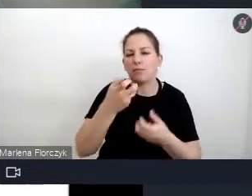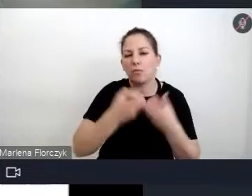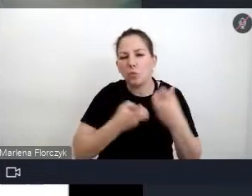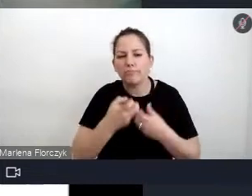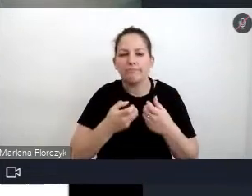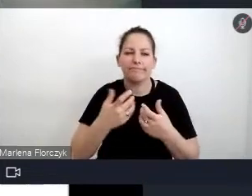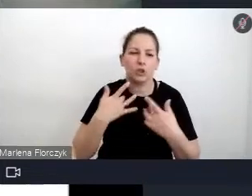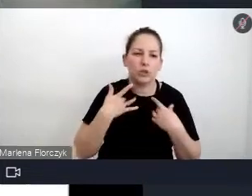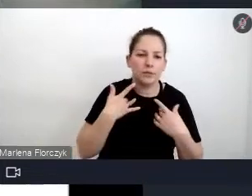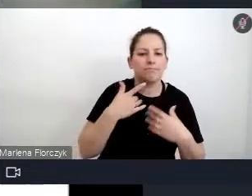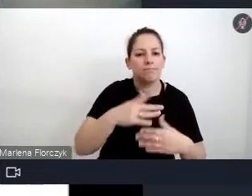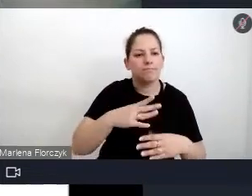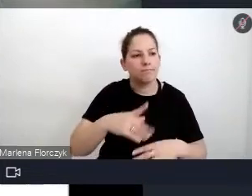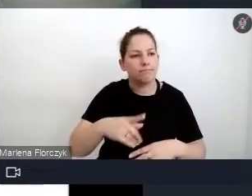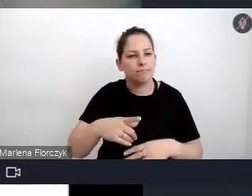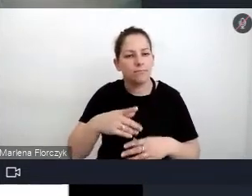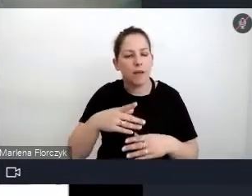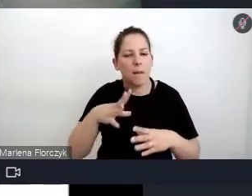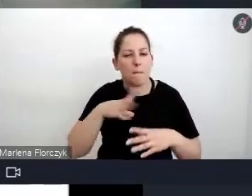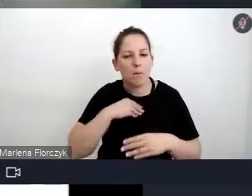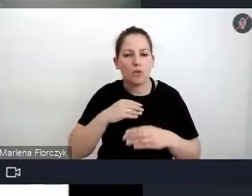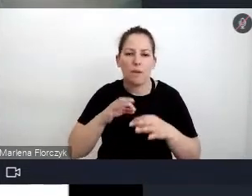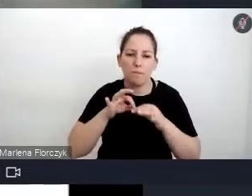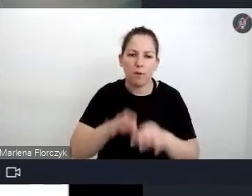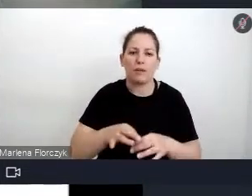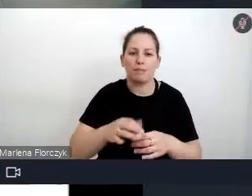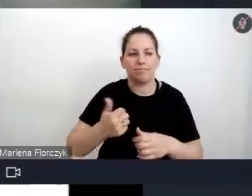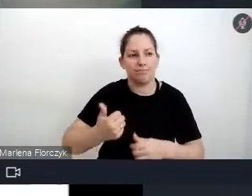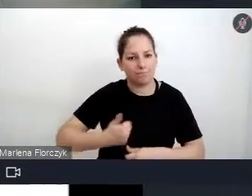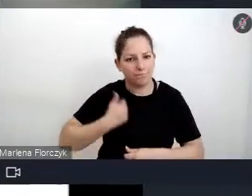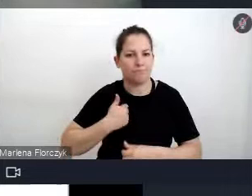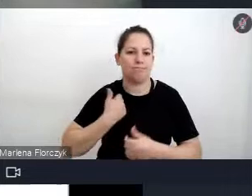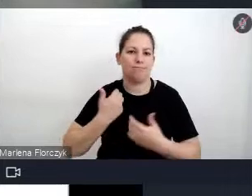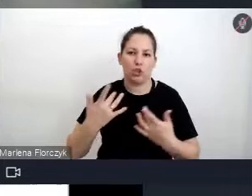w odbudowaniu zdolności do prowadzenia satysfakcjonującego życia.